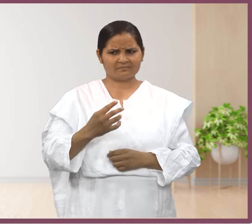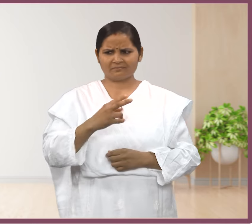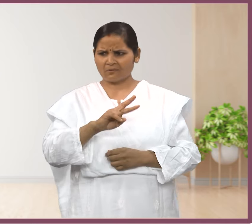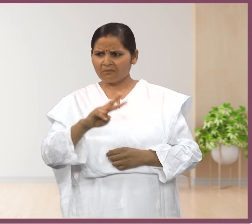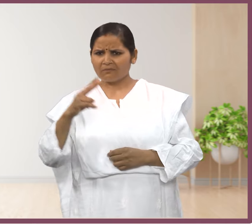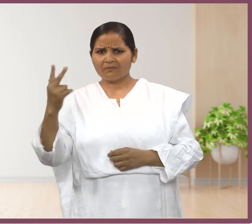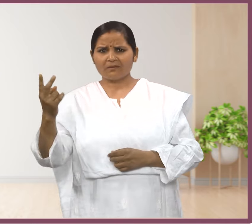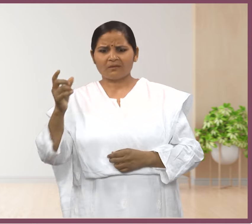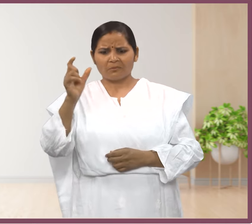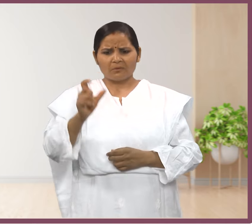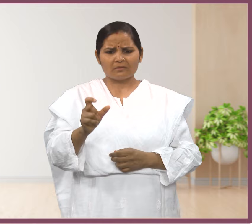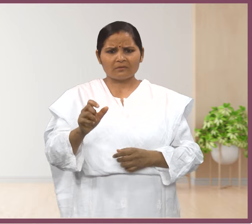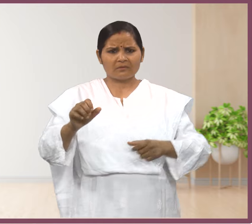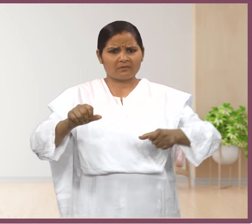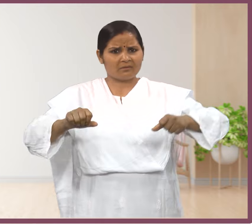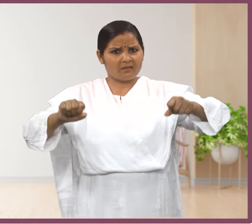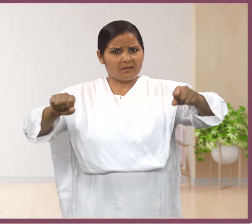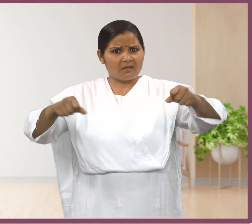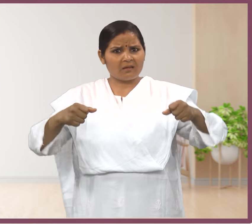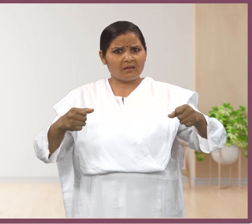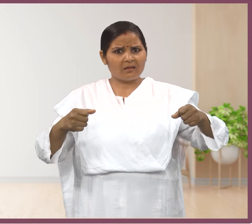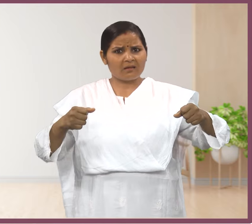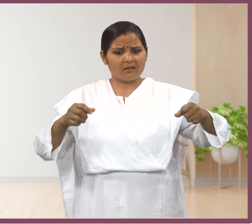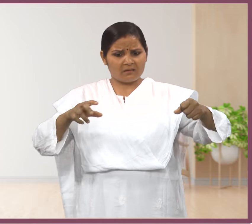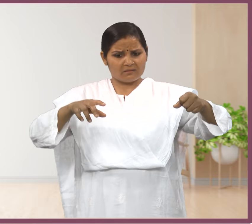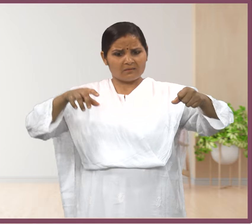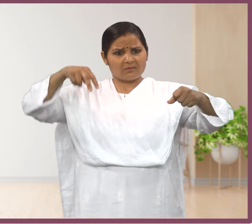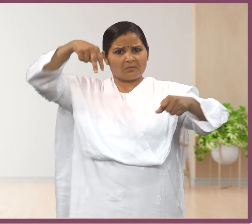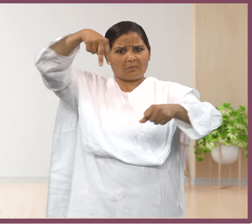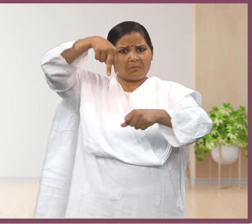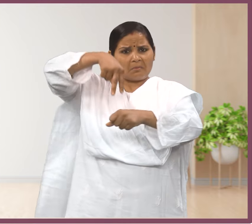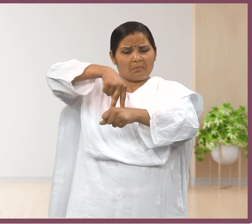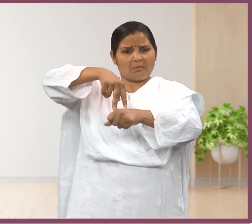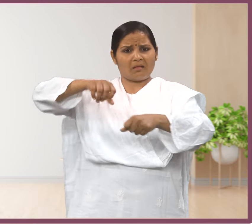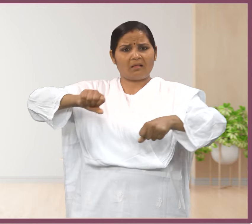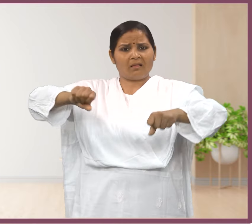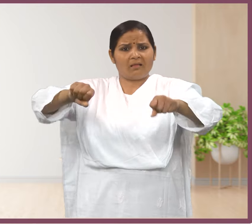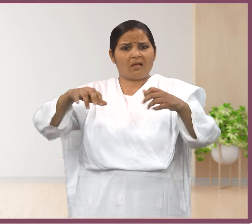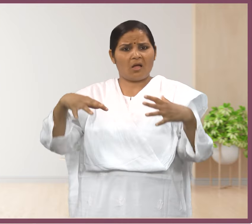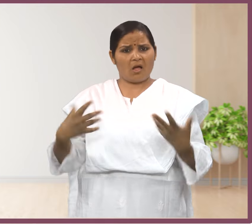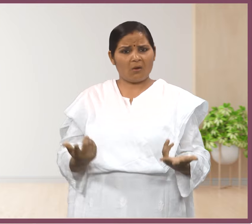ఒక వ్యక్తి బ్యాలెన్స్తో తాడుపై ఎలా నిలబడ గలుగుతాడు